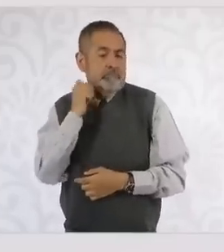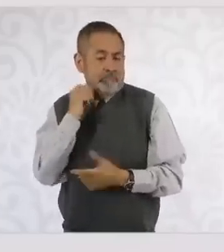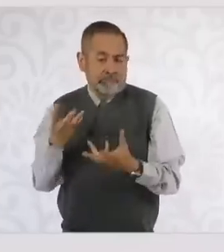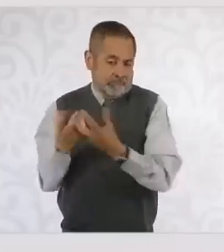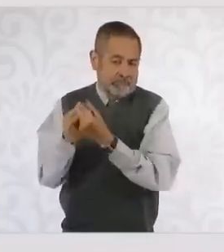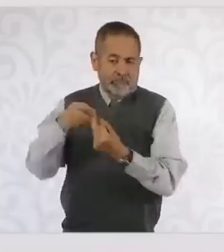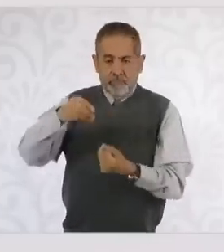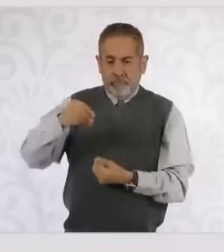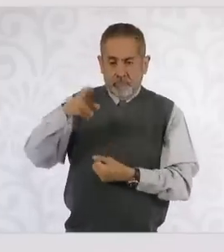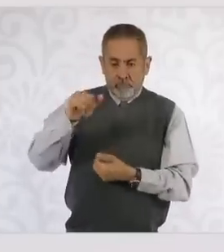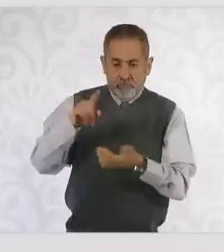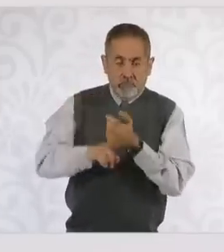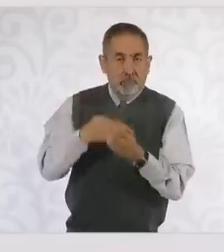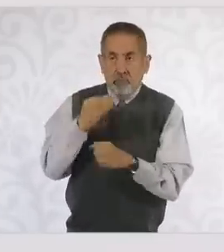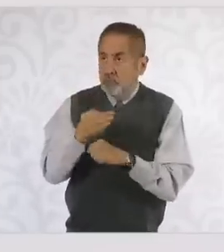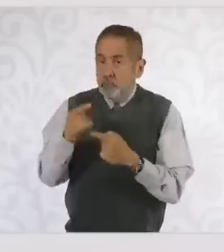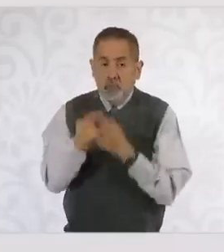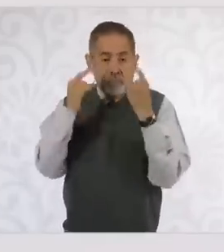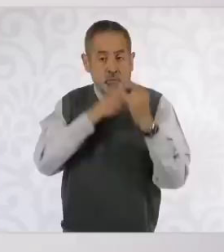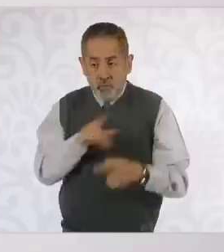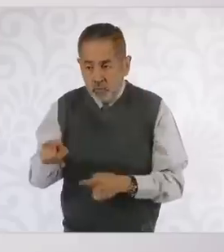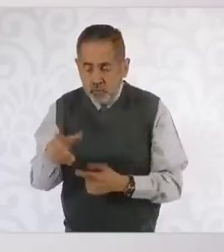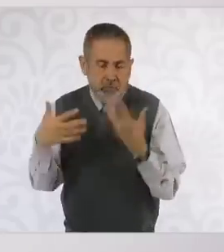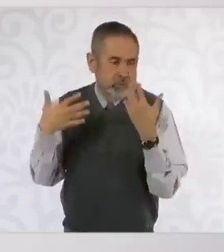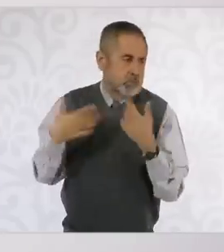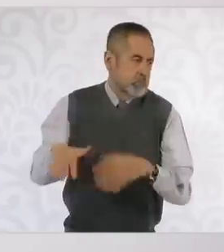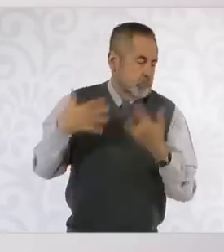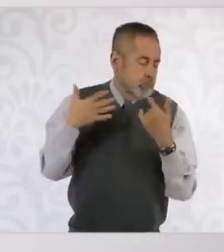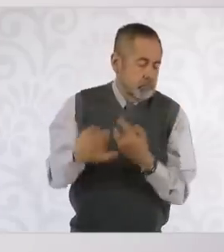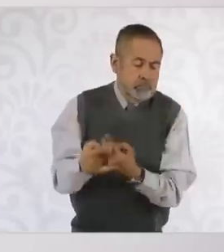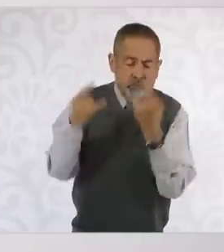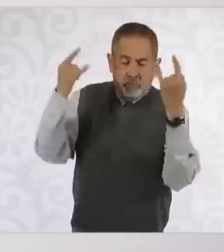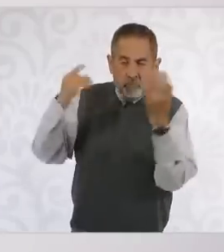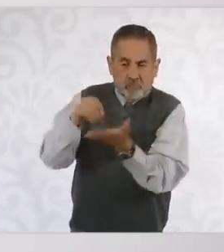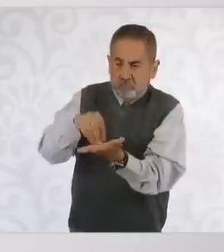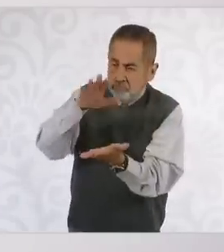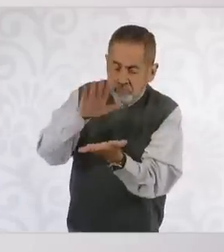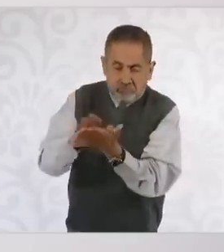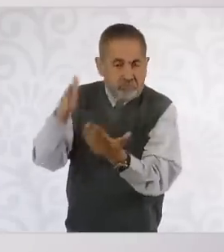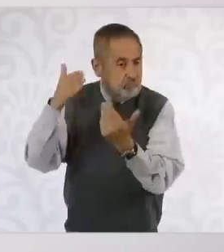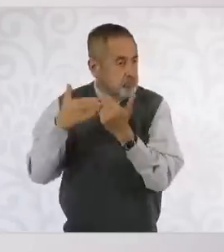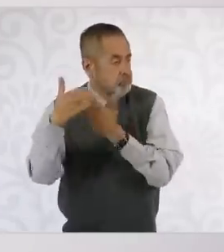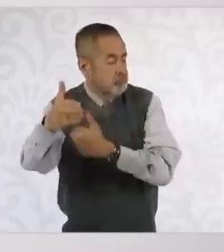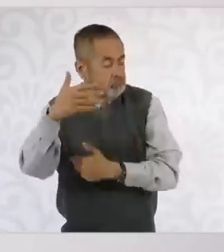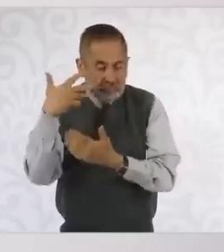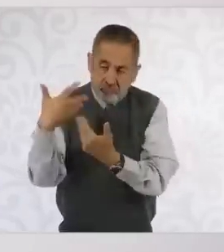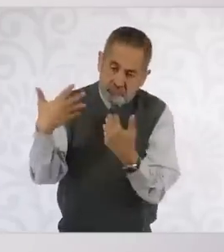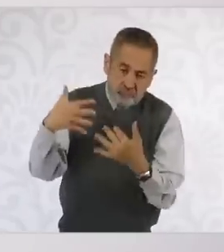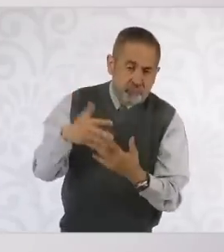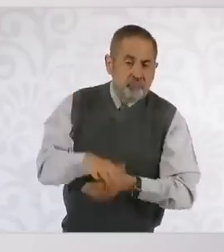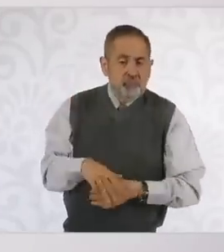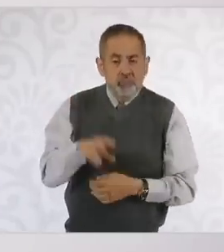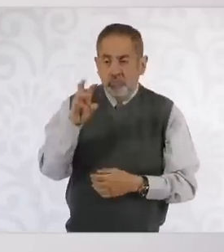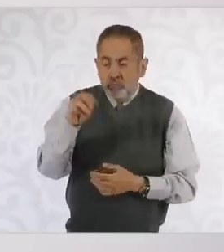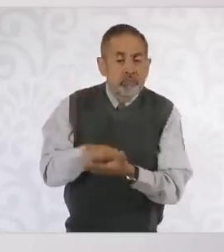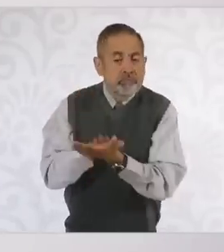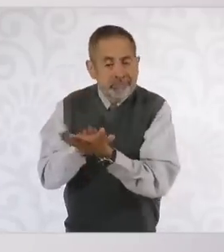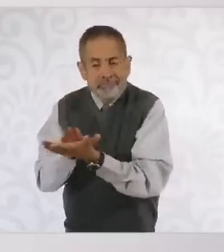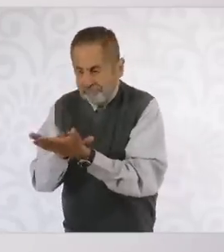este momento histórico es trascendente entonces fue un aplauso al trabajo que han venido haciendo